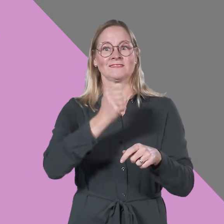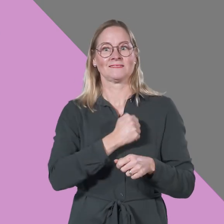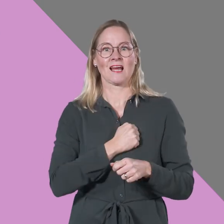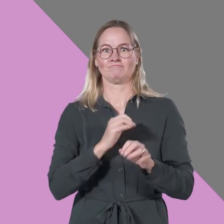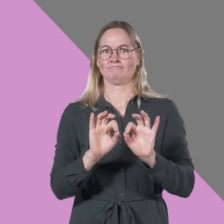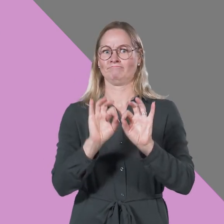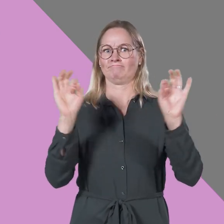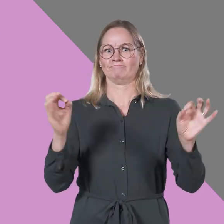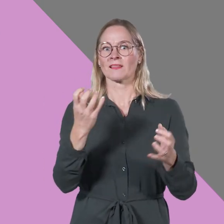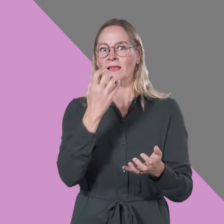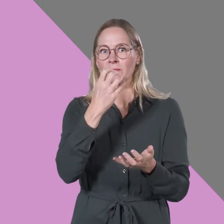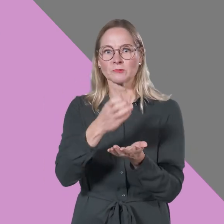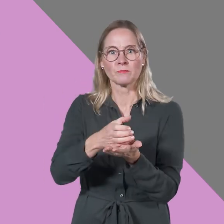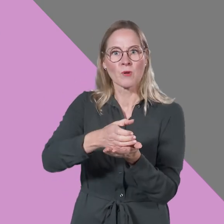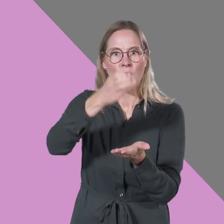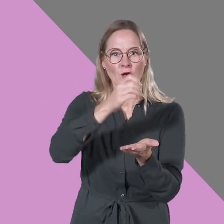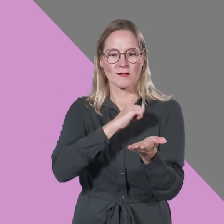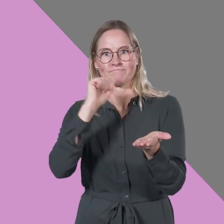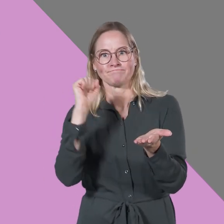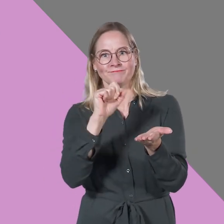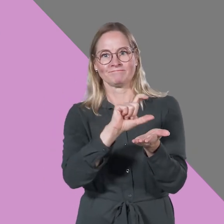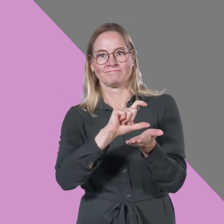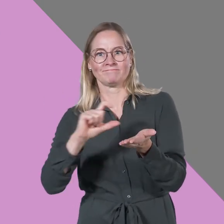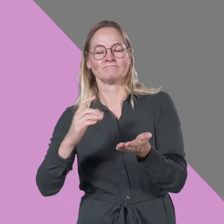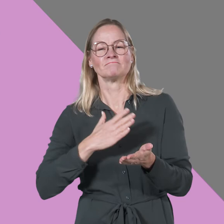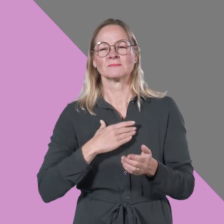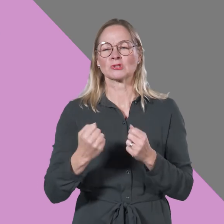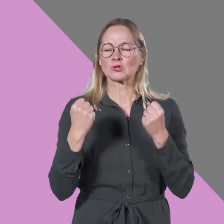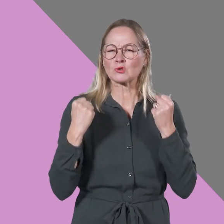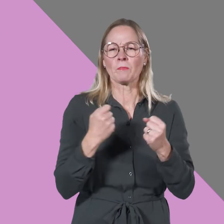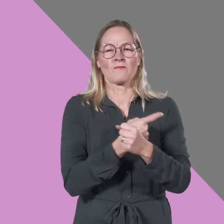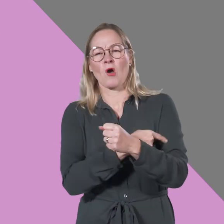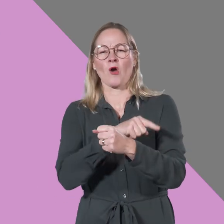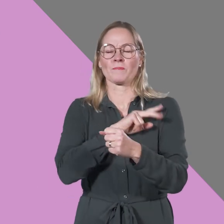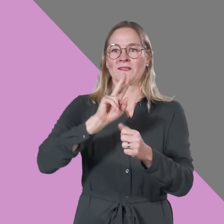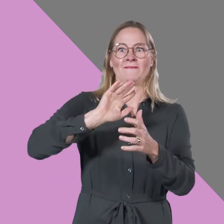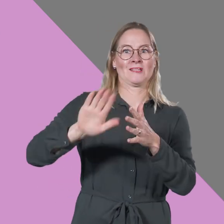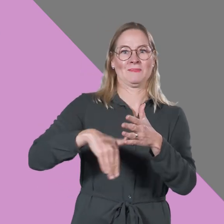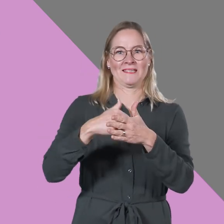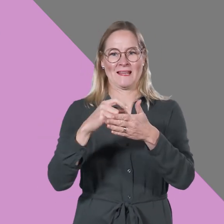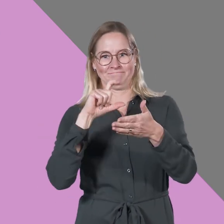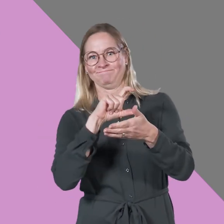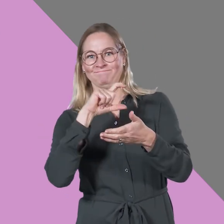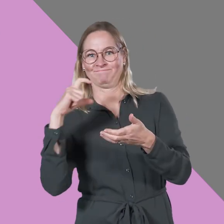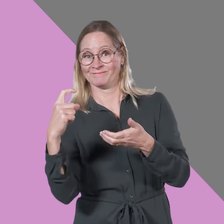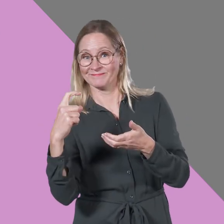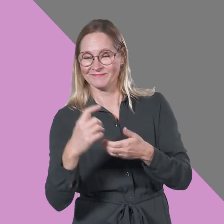”Supervoimani on viittomakieli” -painatuksella varustettu termosjuomapullo.